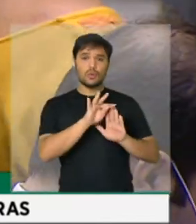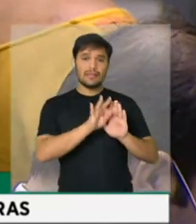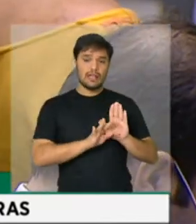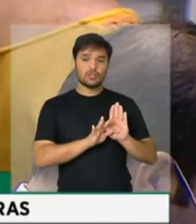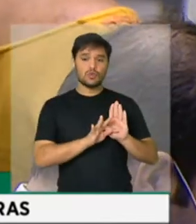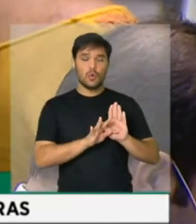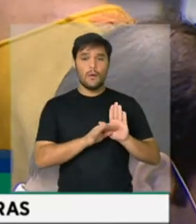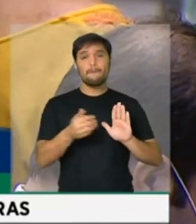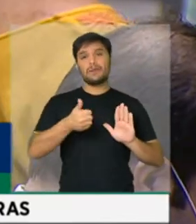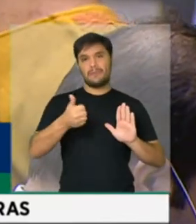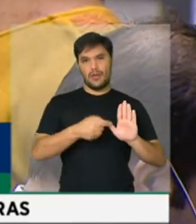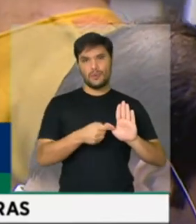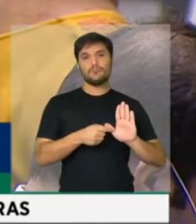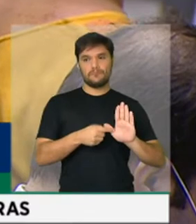DE APRECIAR O TEXTO ORIGINAL. NÃO É NENHUMA NOVIDADE QUE